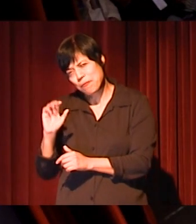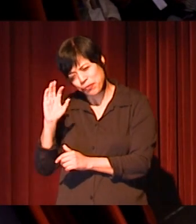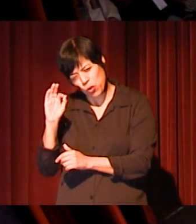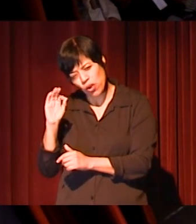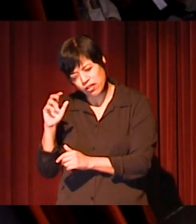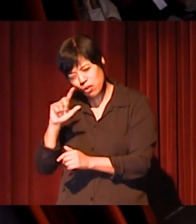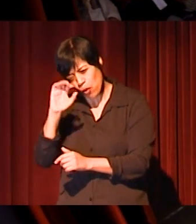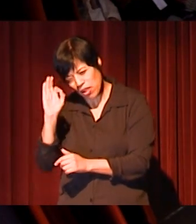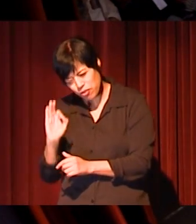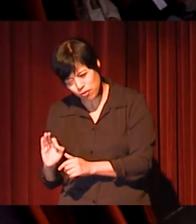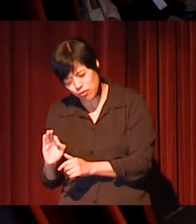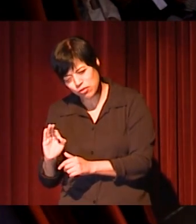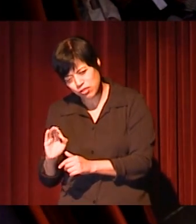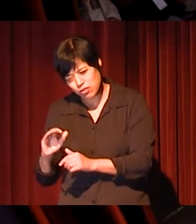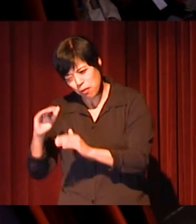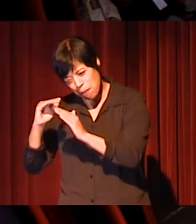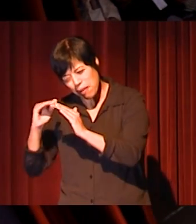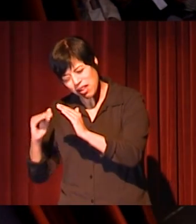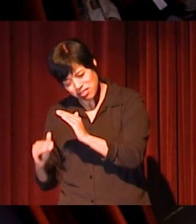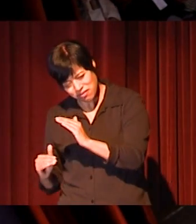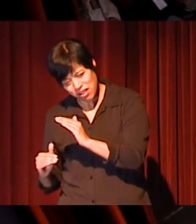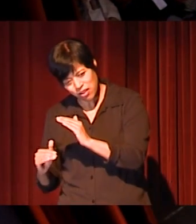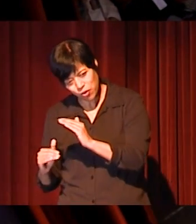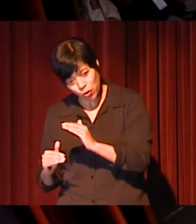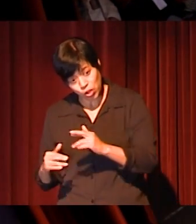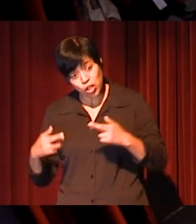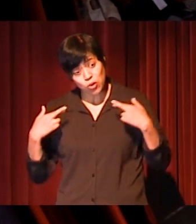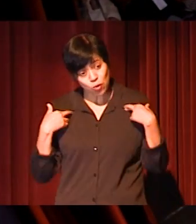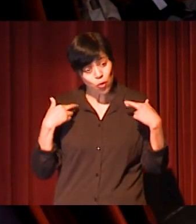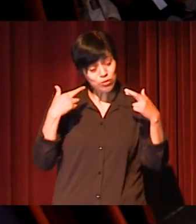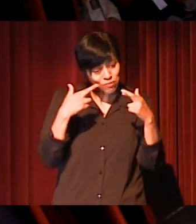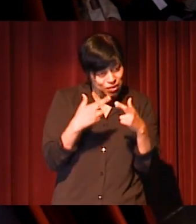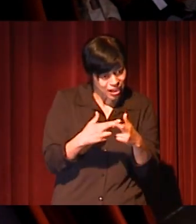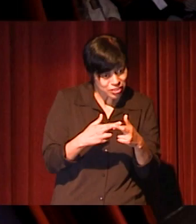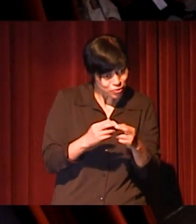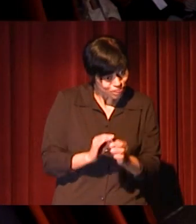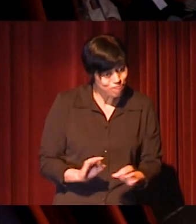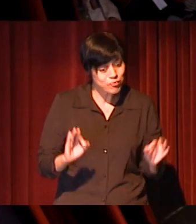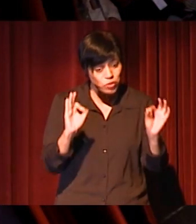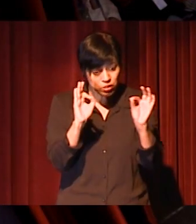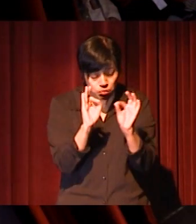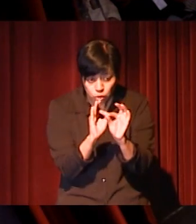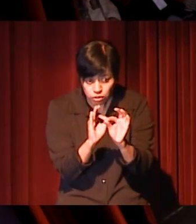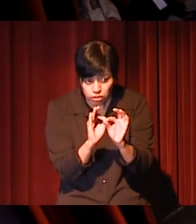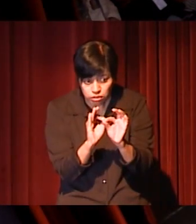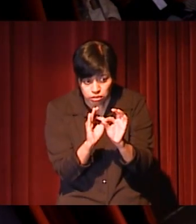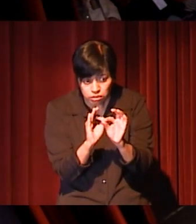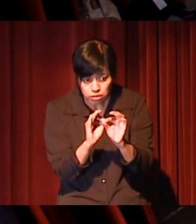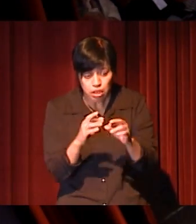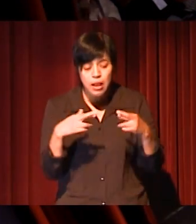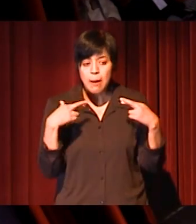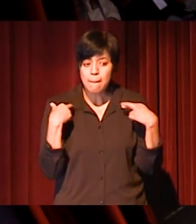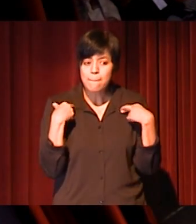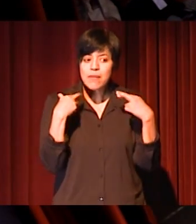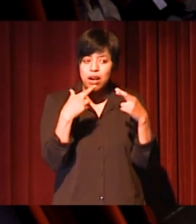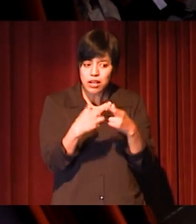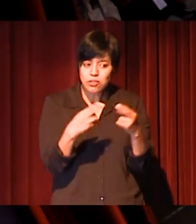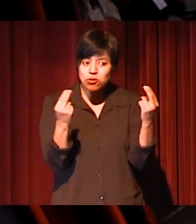Esto nos dice, que los maestros son la clave. Y sí, necesitamos maestros que sepan los contenidos,